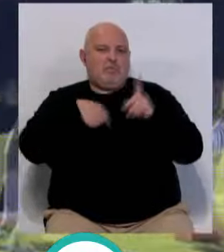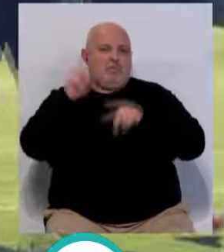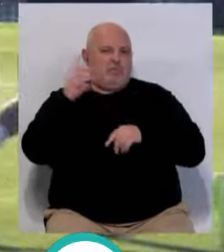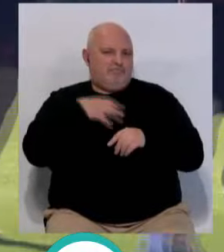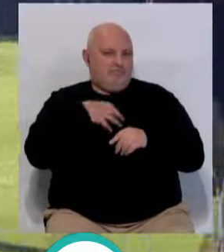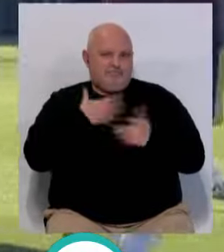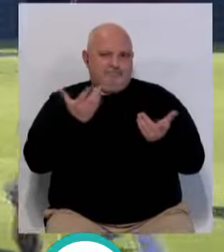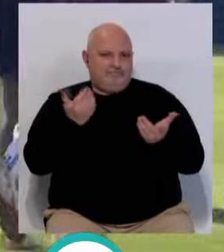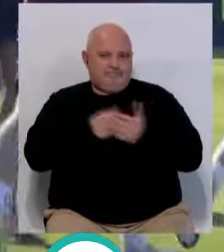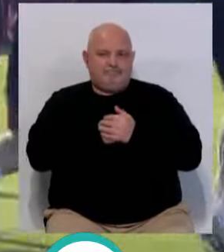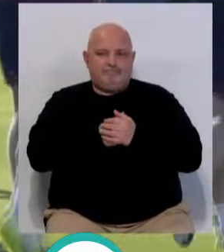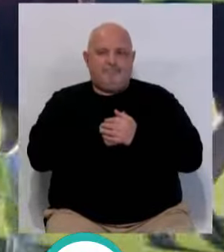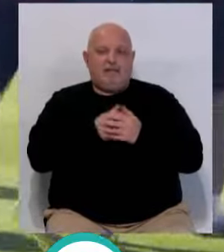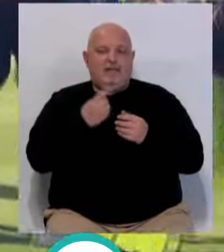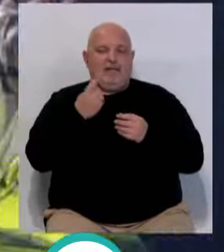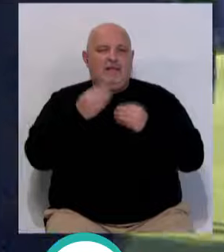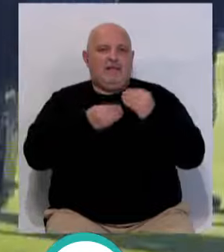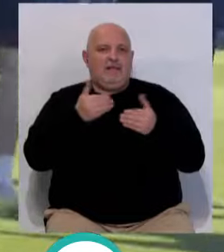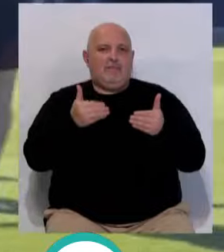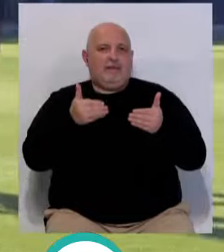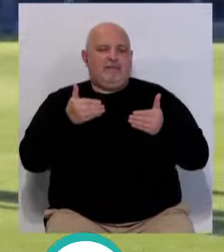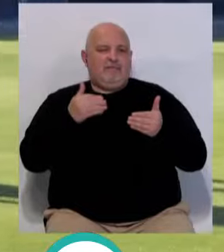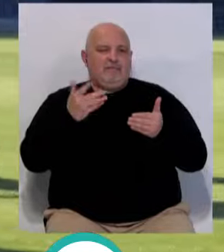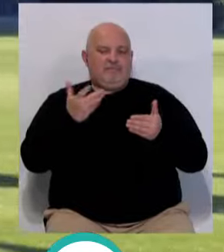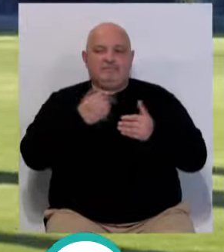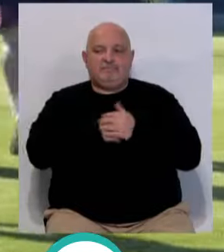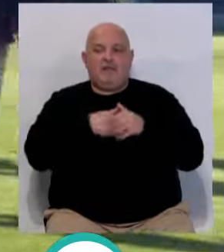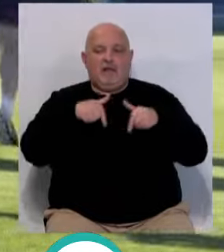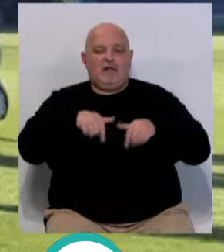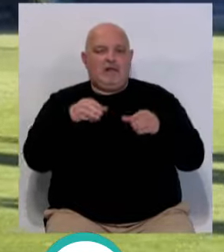atrás no va y hoy en día si no va para atrás Pues es lo complicado y más en un equipo como el Cádiz